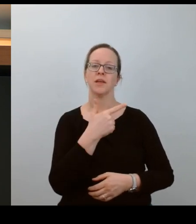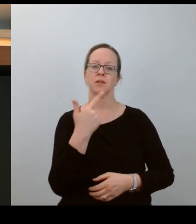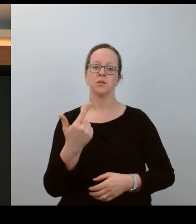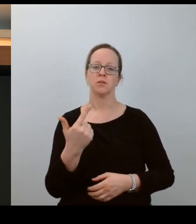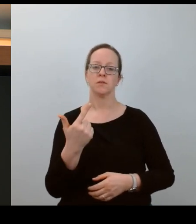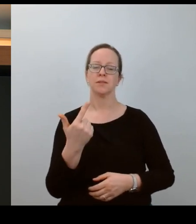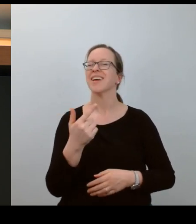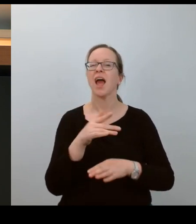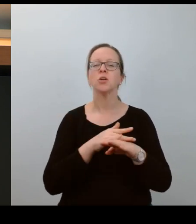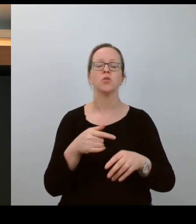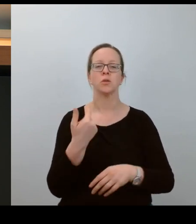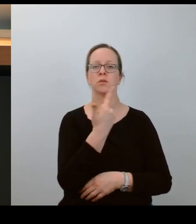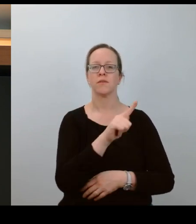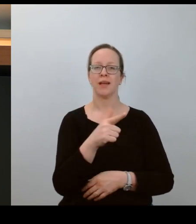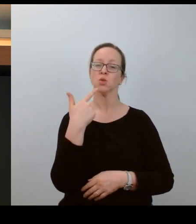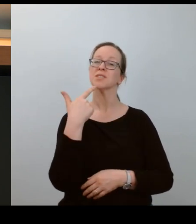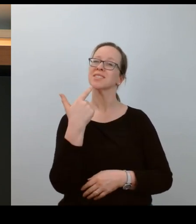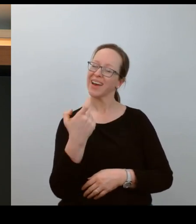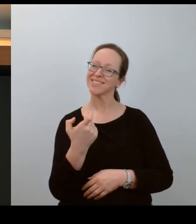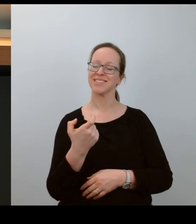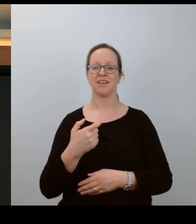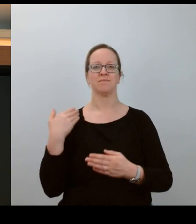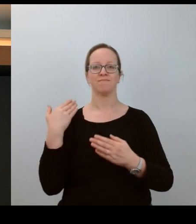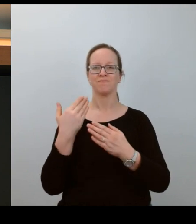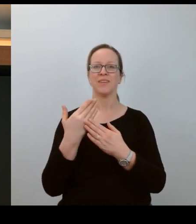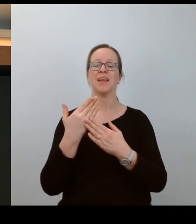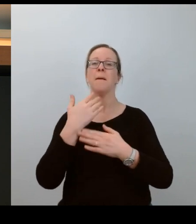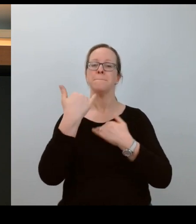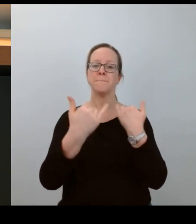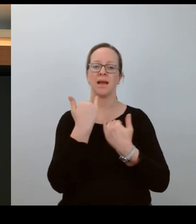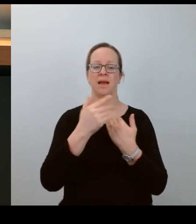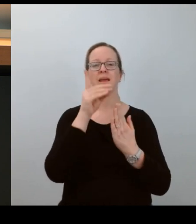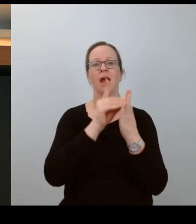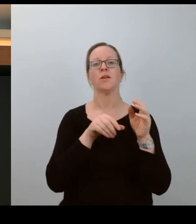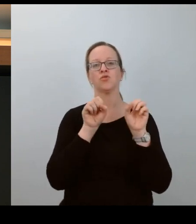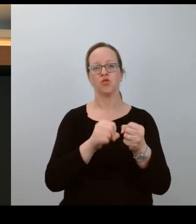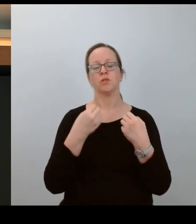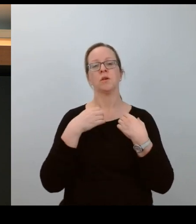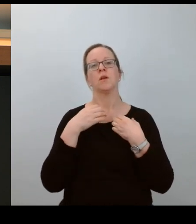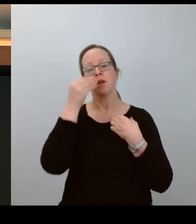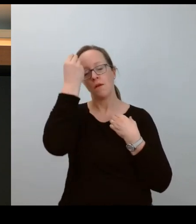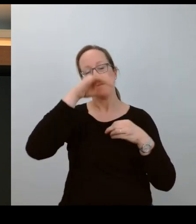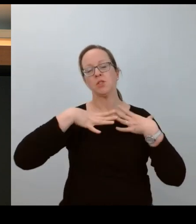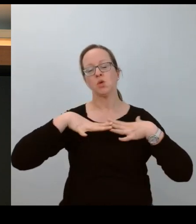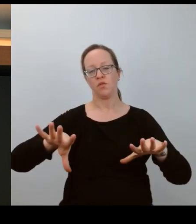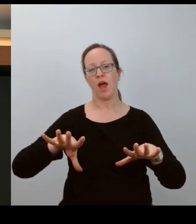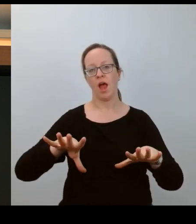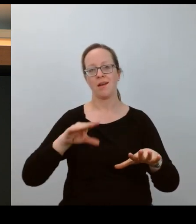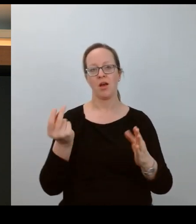Mitarbeitern in der Verwaltung der Datenschutzbeauftragten für die Zusammenstellung dieser vielen und sehr vielfältigen Punkte danken.